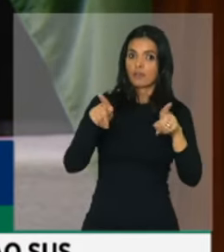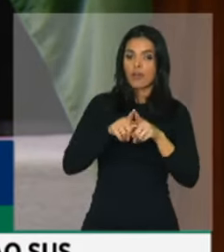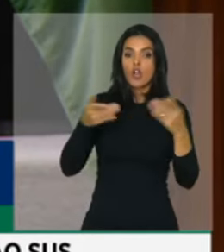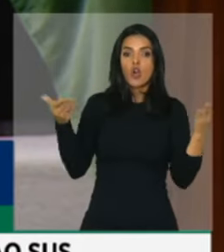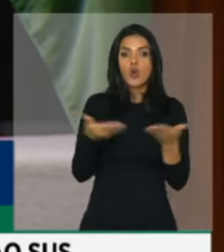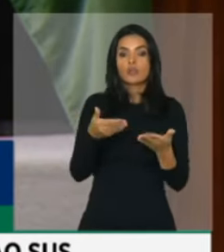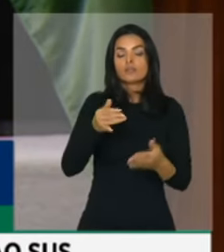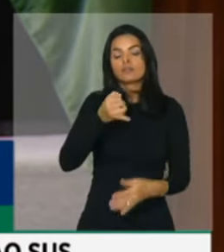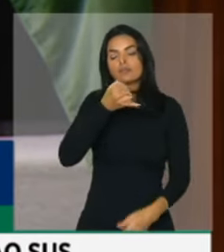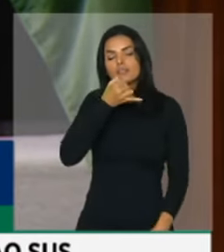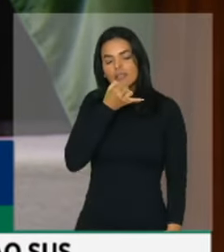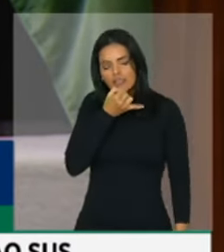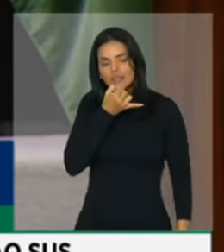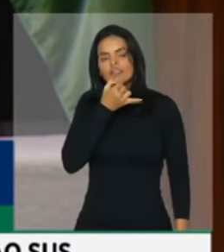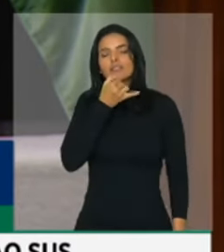MARCA DE 300 MIL MORTOS POR COVID-19, E POR ISSO NÓS DO